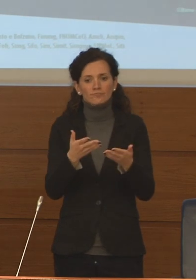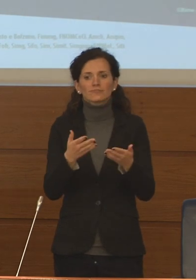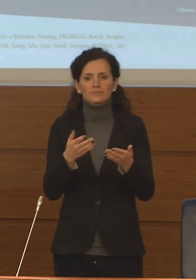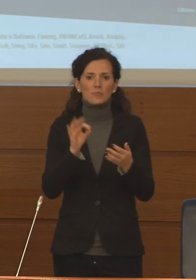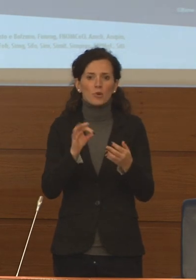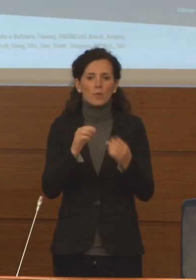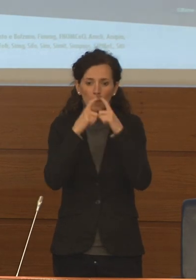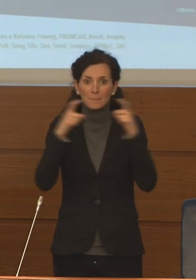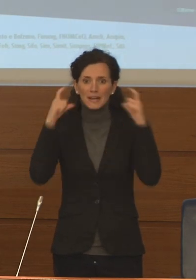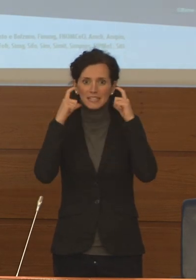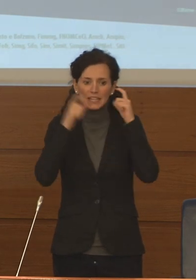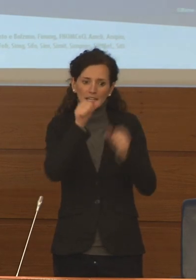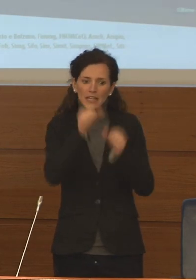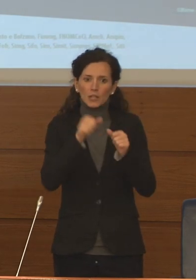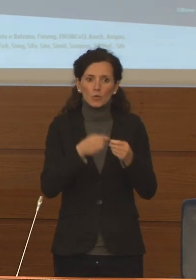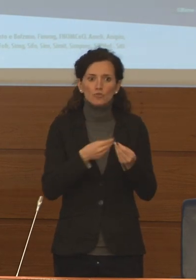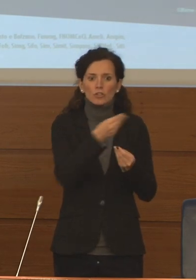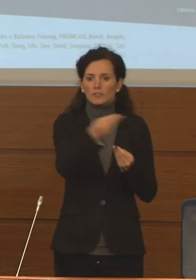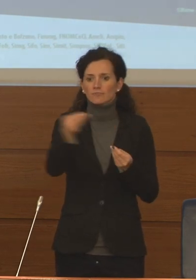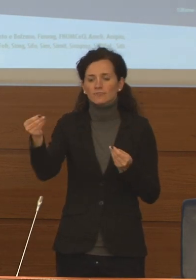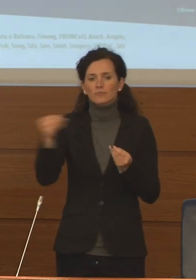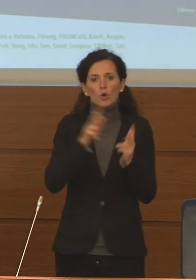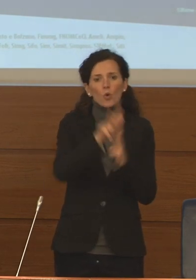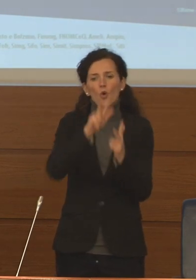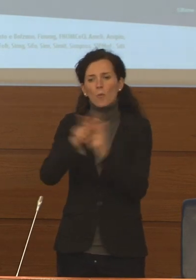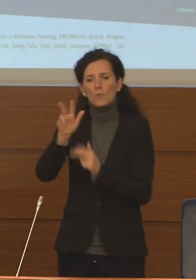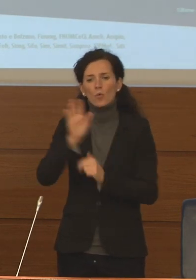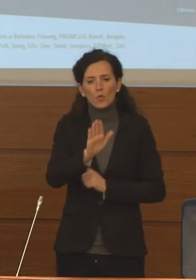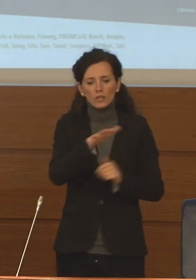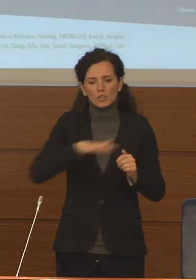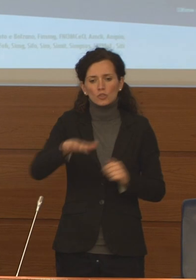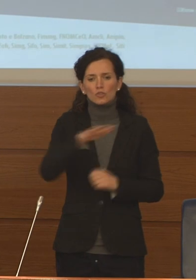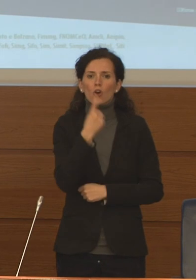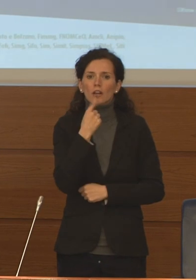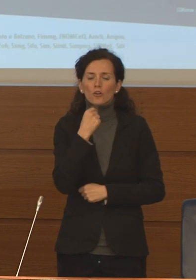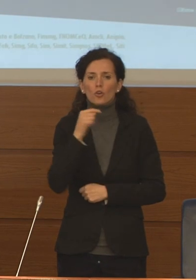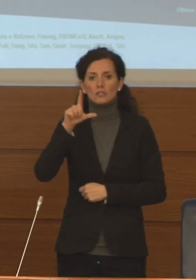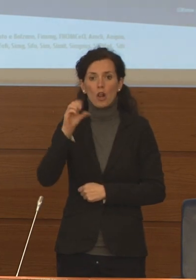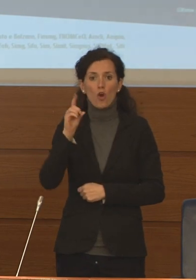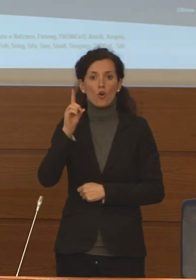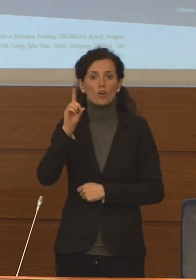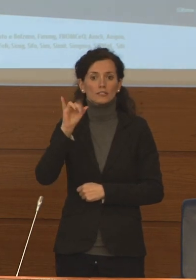chirurgiche nei comuni dei paesi della zona rossa del lodigiano e noi abbiamo